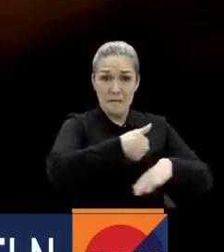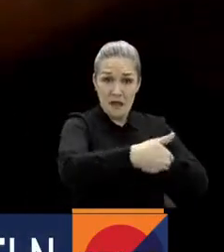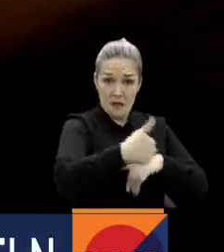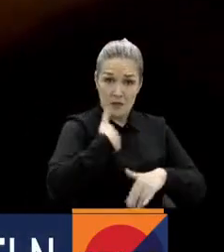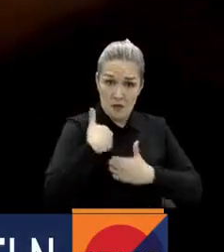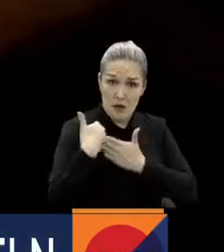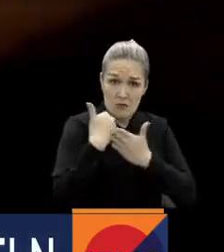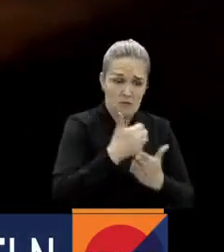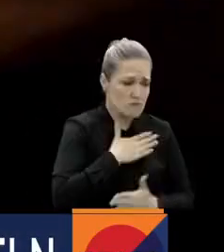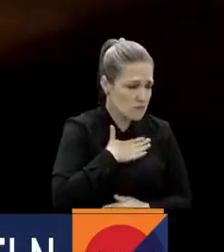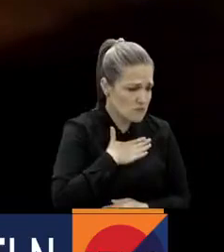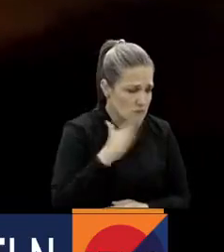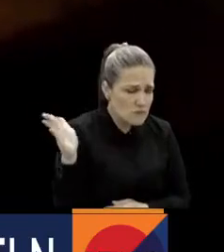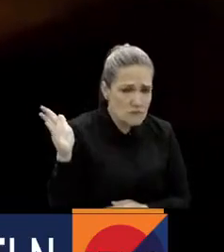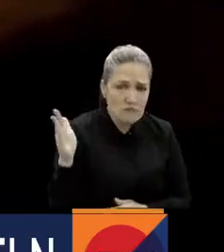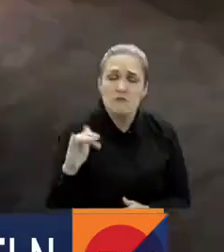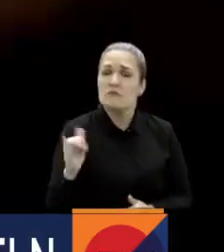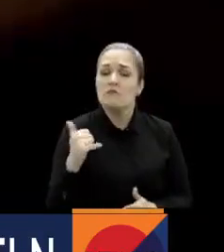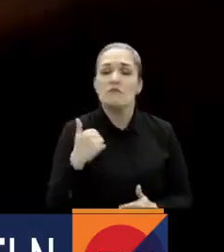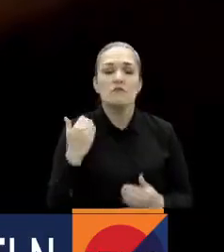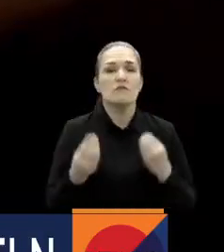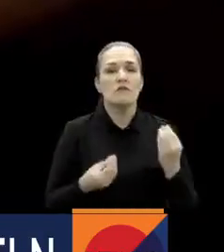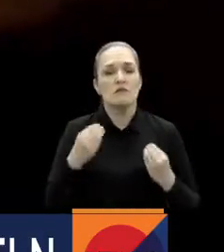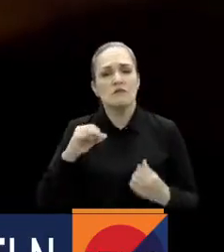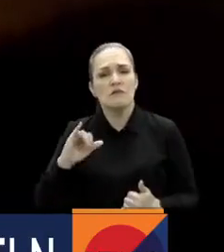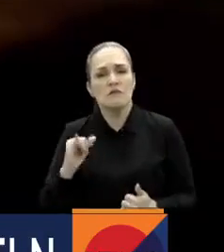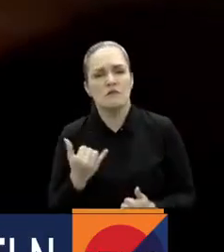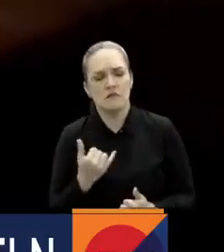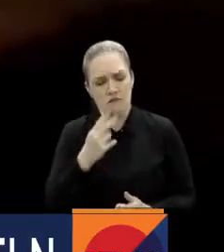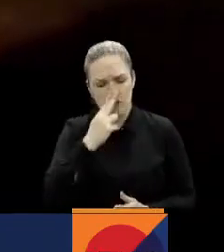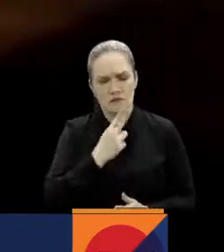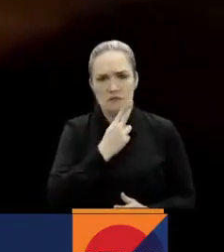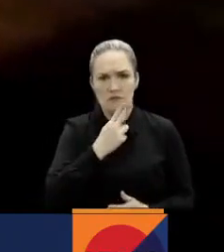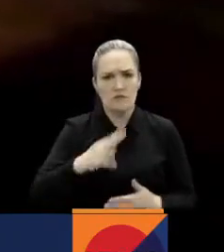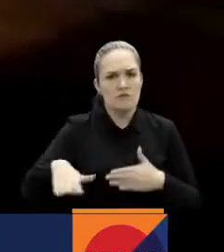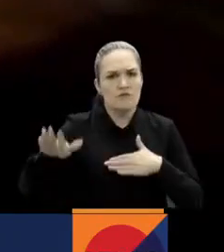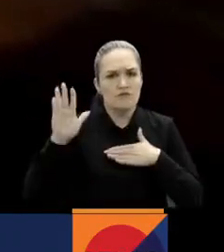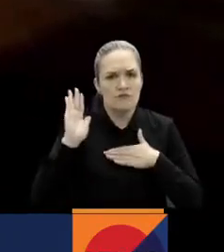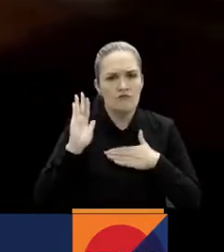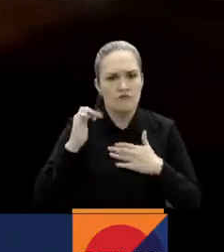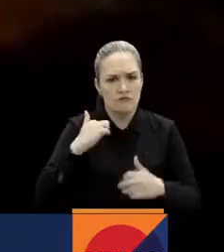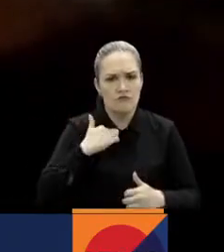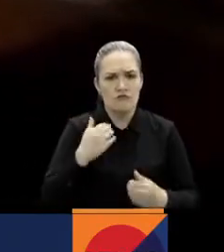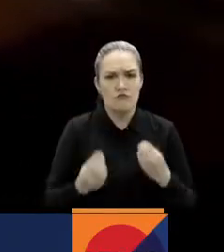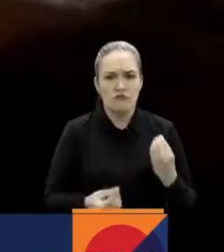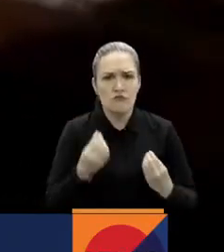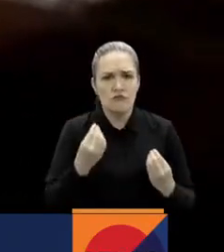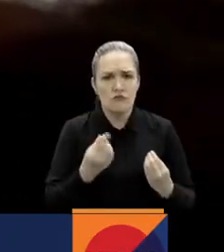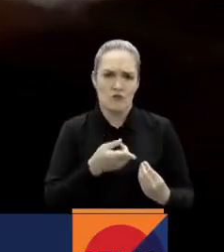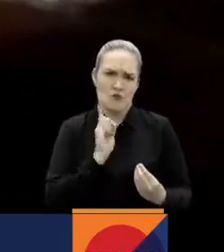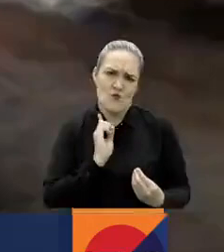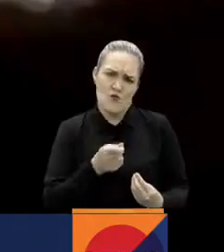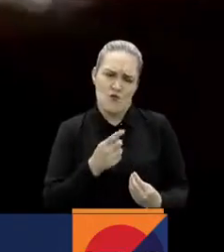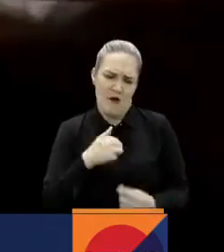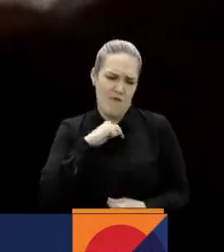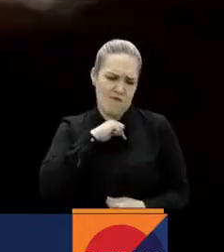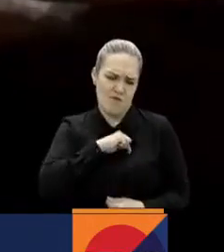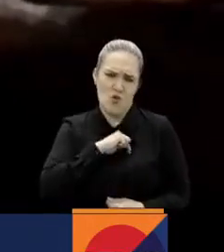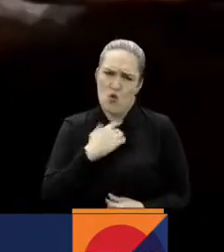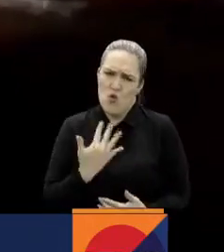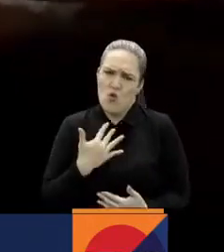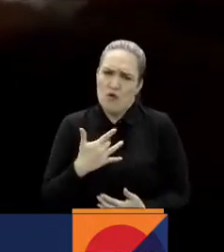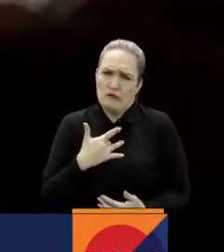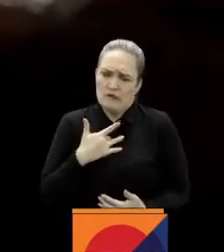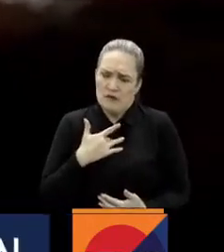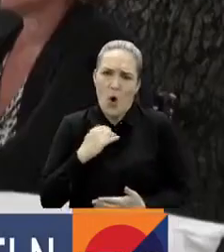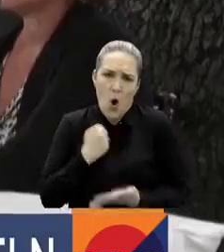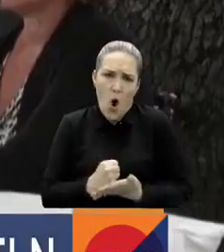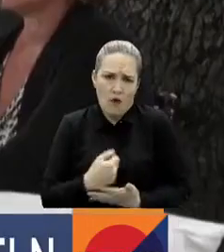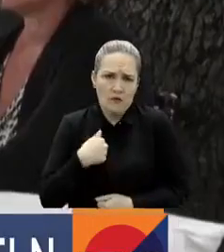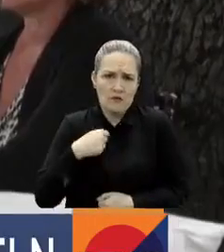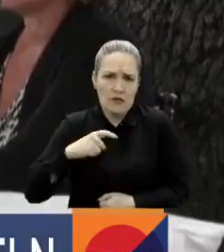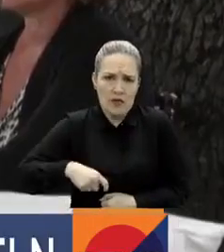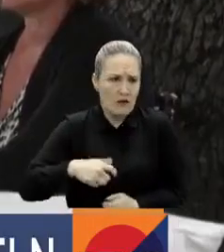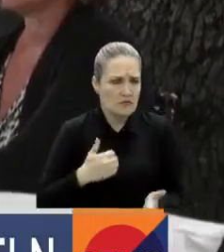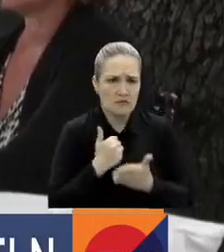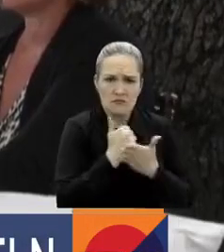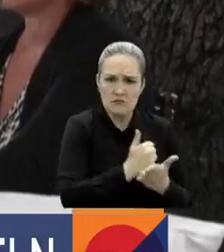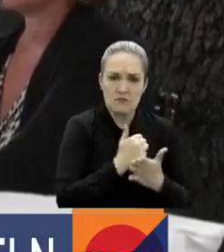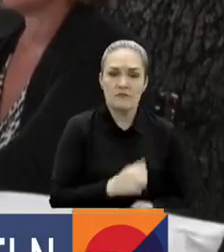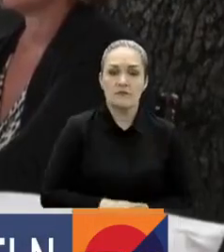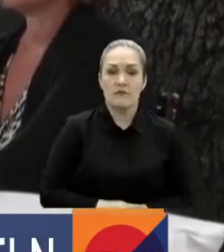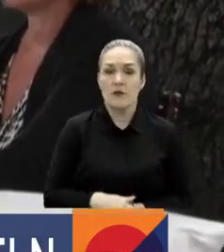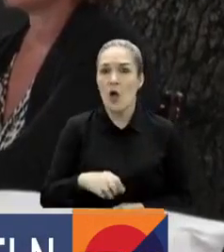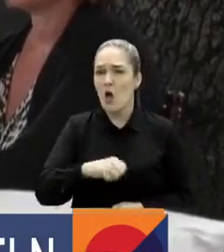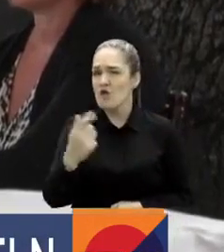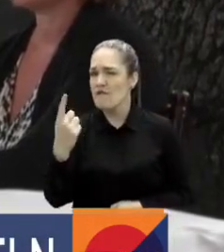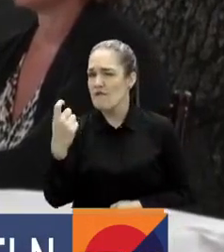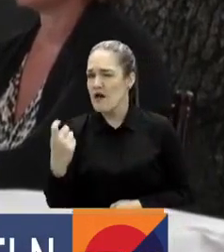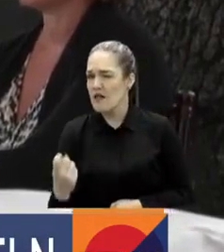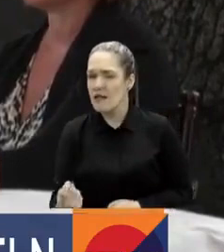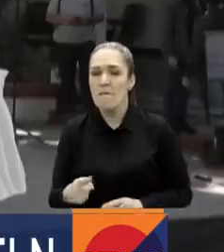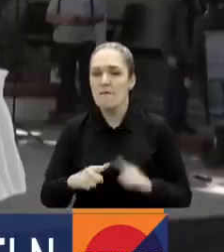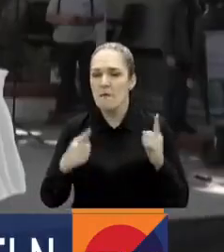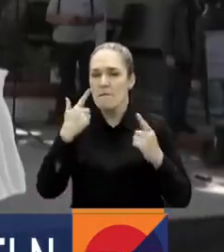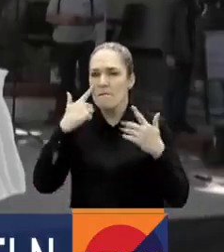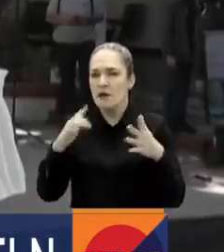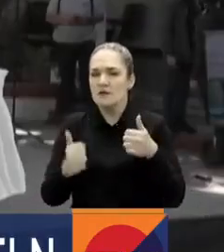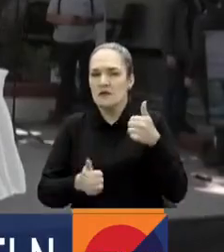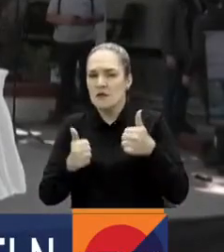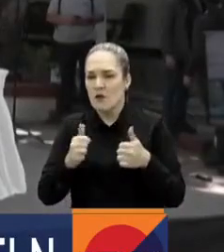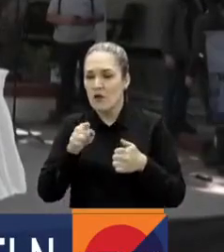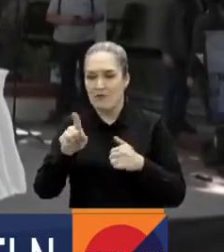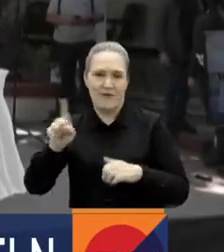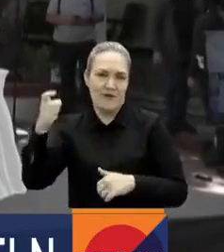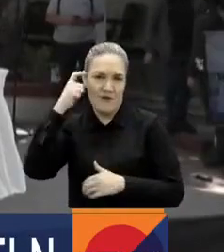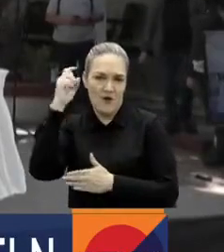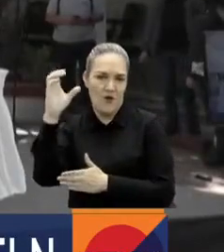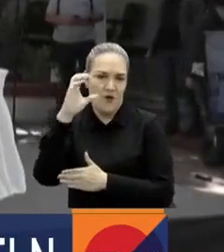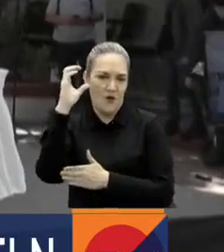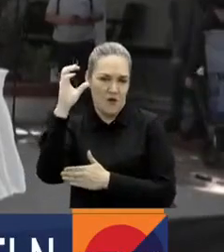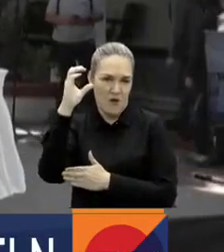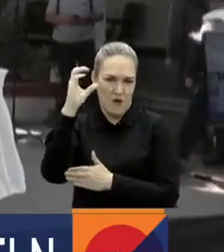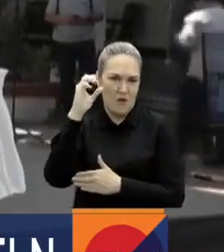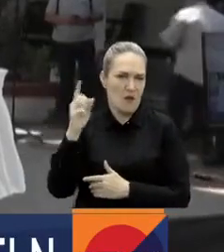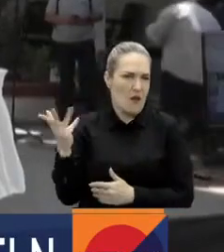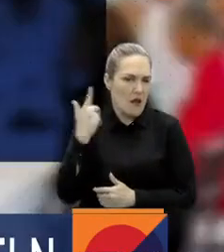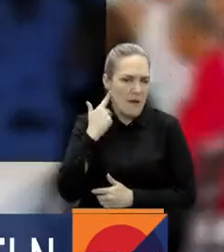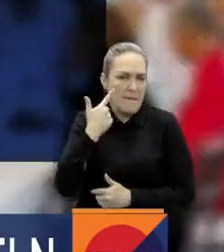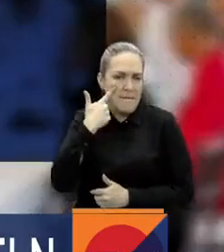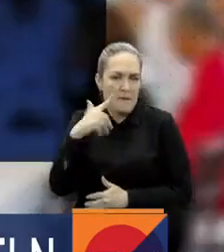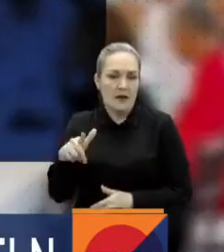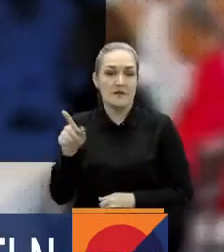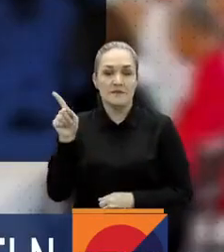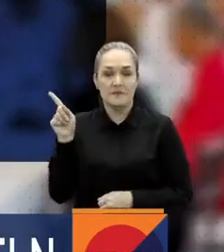RESPONDIó DE INMEDIATO.